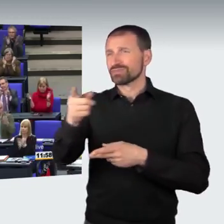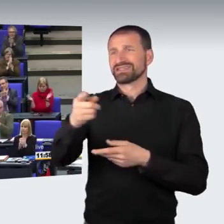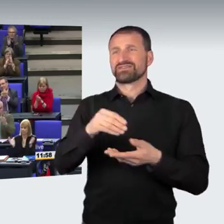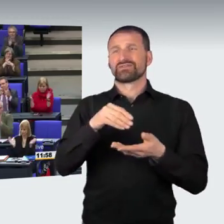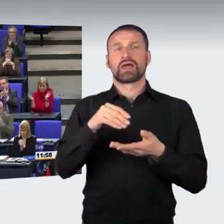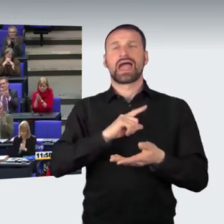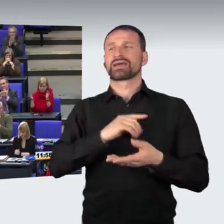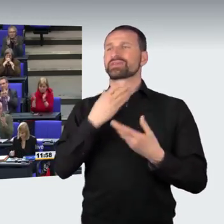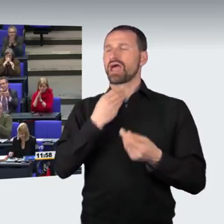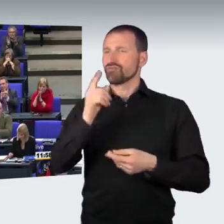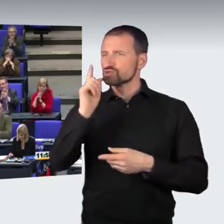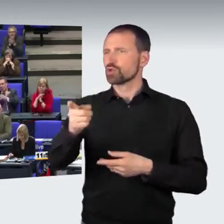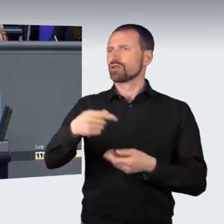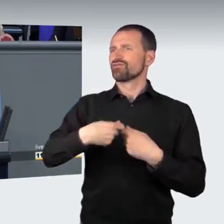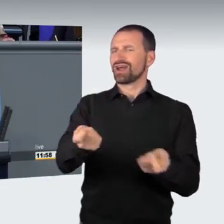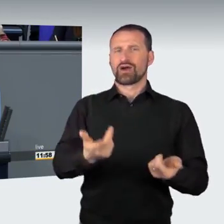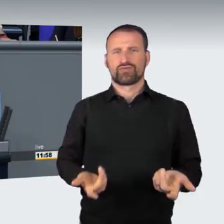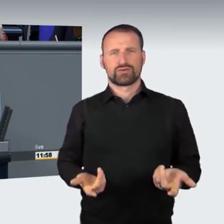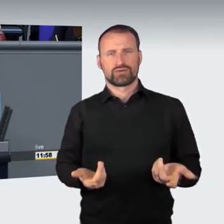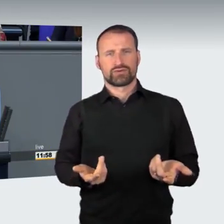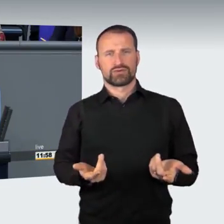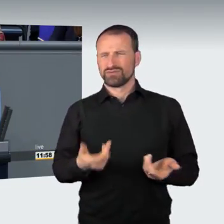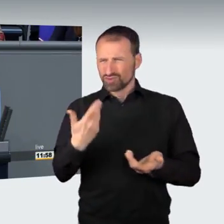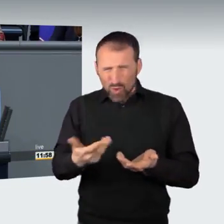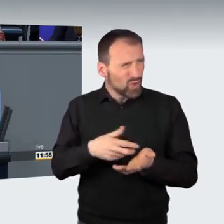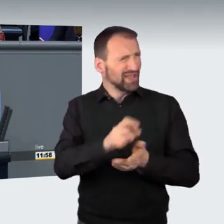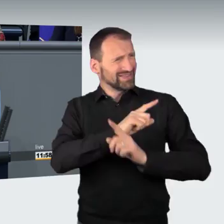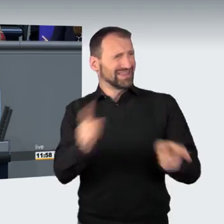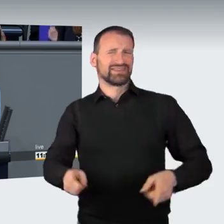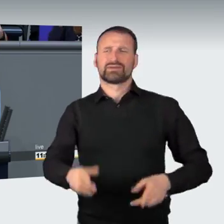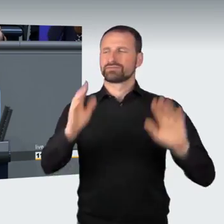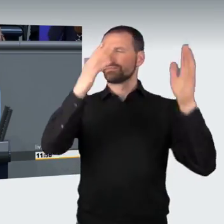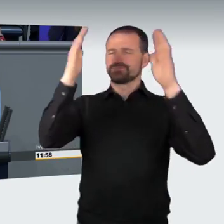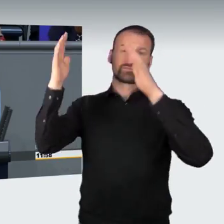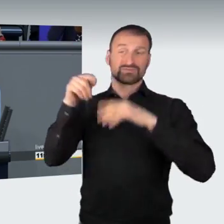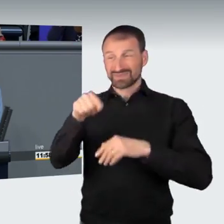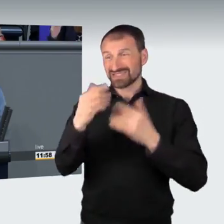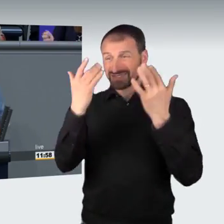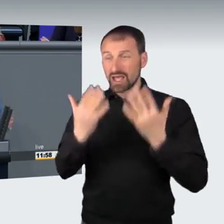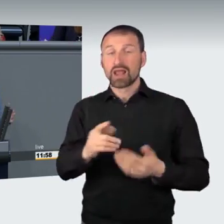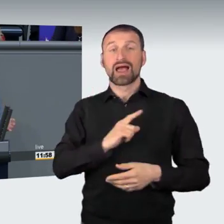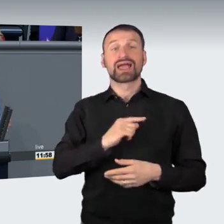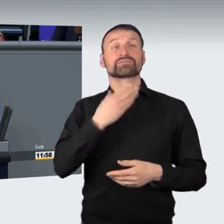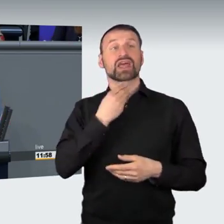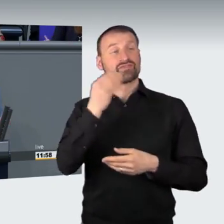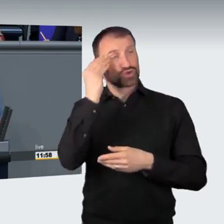Die Zahl solcher Eigenbedarfskündigungen ist rasant angestiegen: Über 40 000 waren es im vorletzten Jahr. Das ist eine ganze Kleinstadt